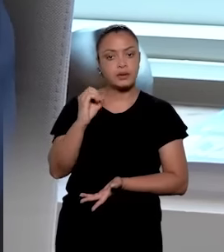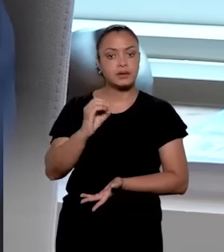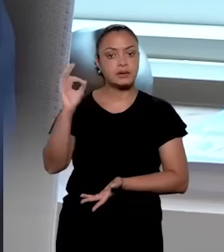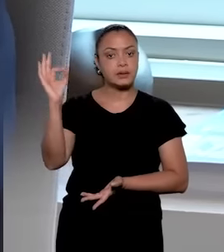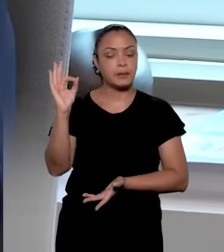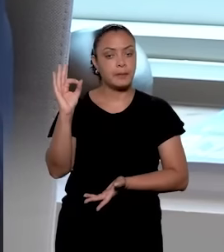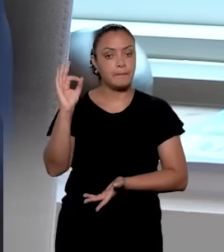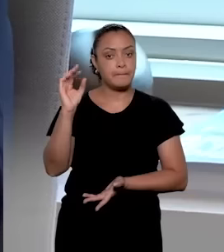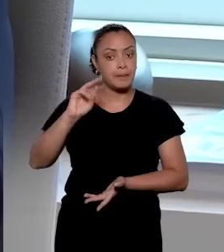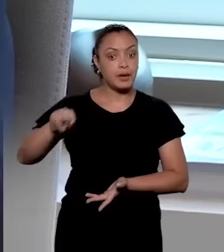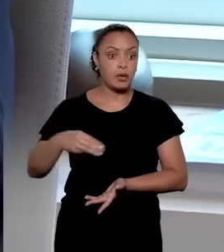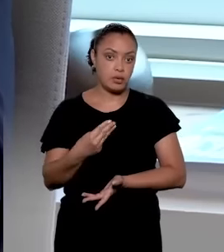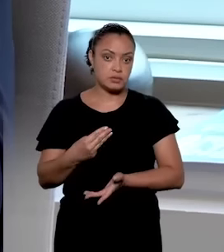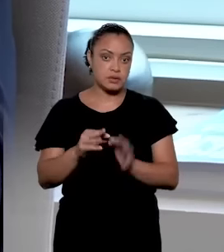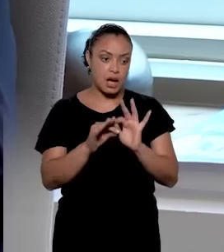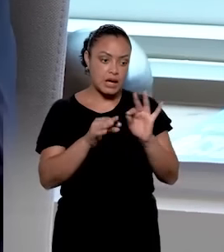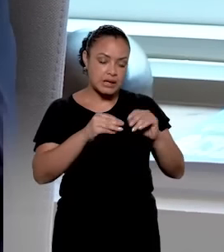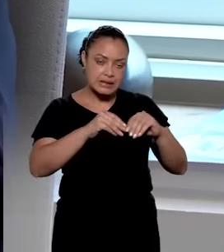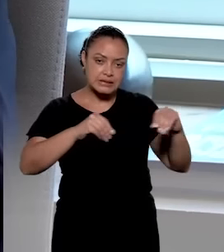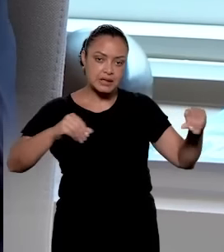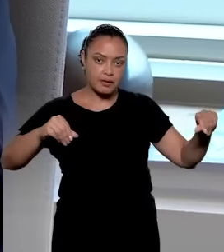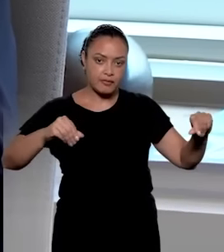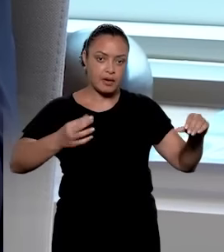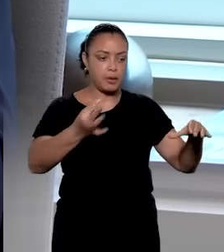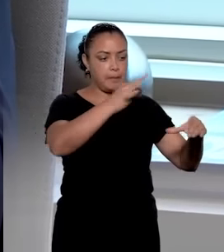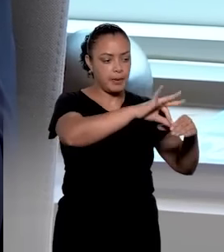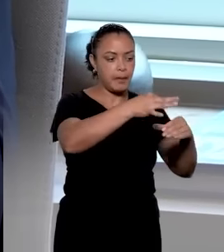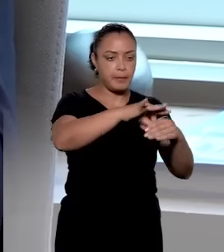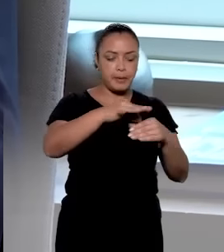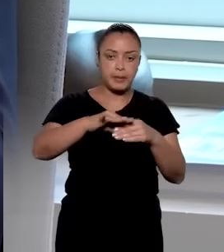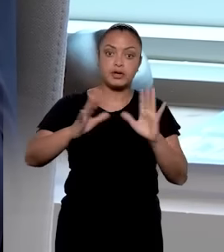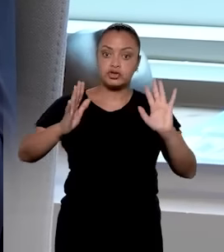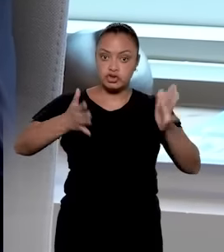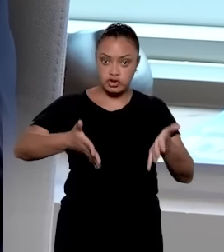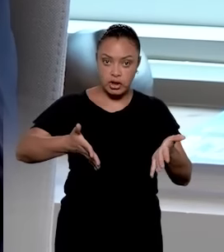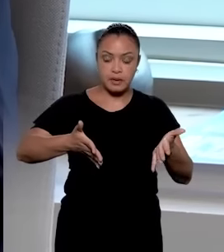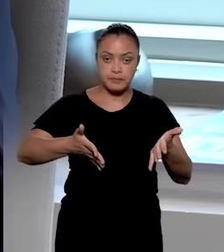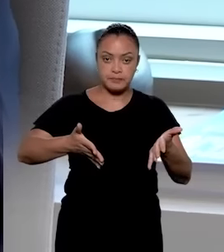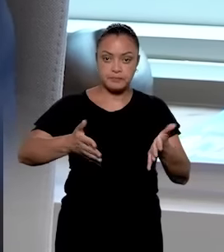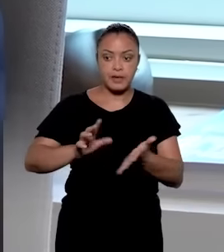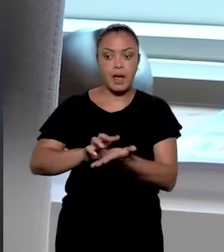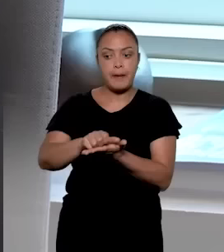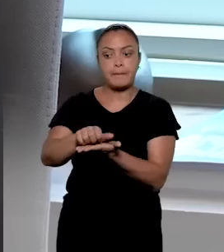ou menos 80 milhões de hectares cultivados com todas as plantas cultivadas. Tem 40 milhões de